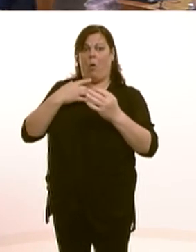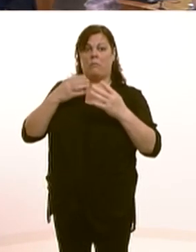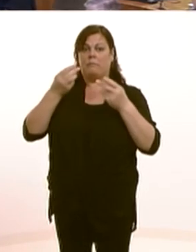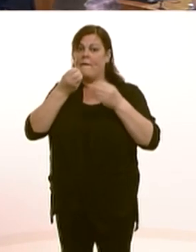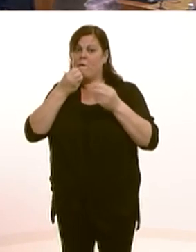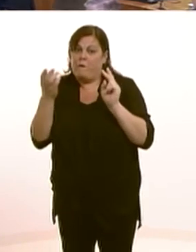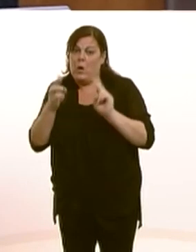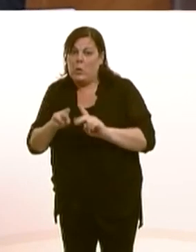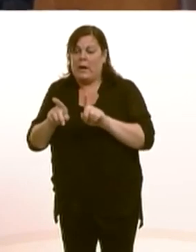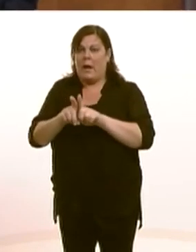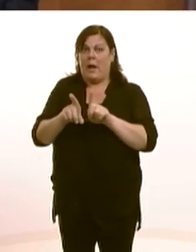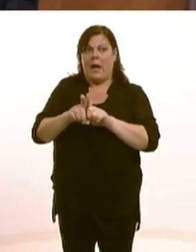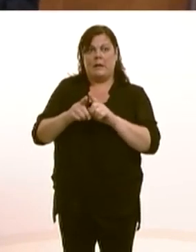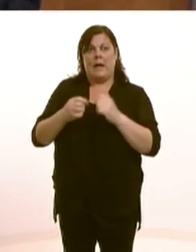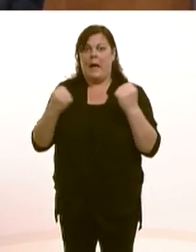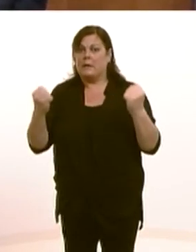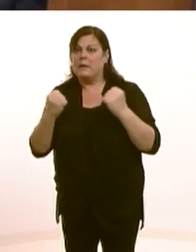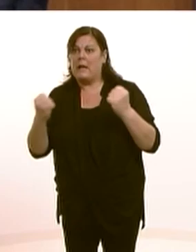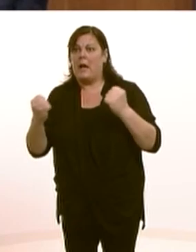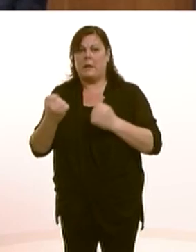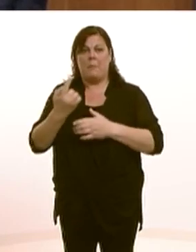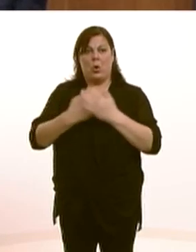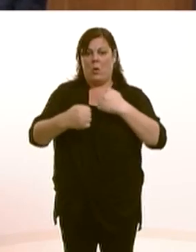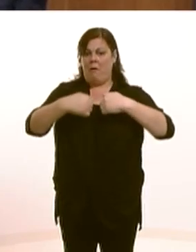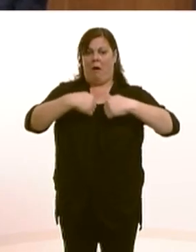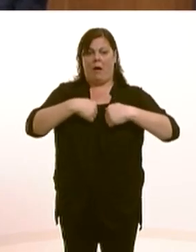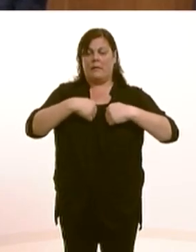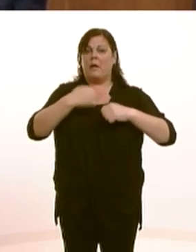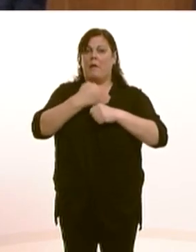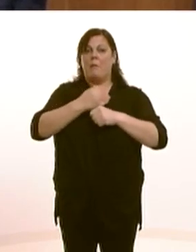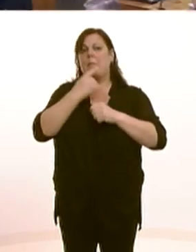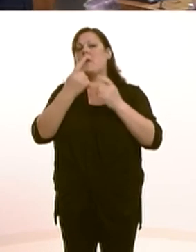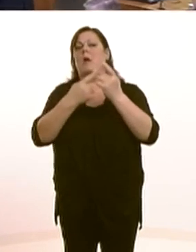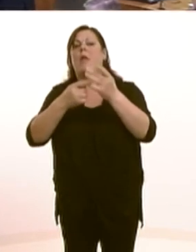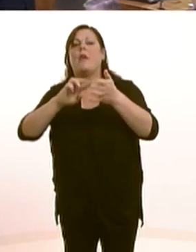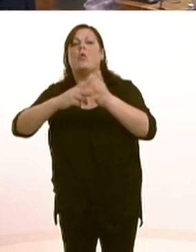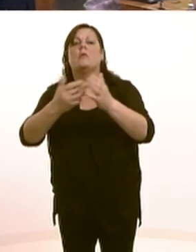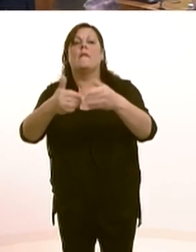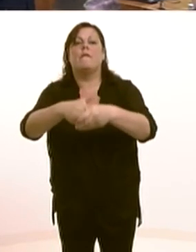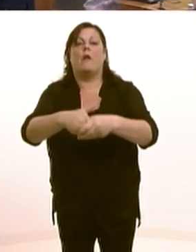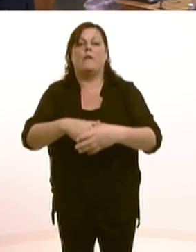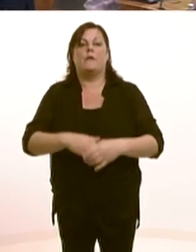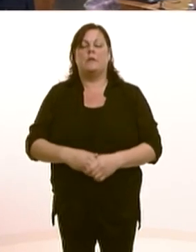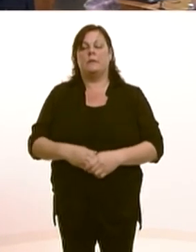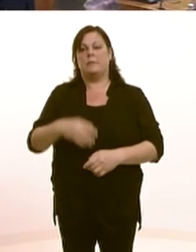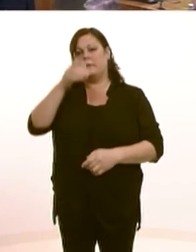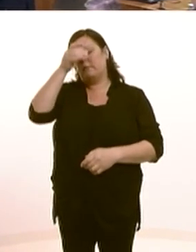It is something that we are tackling together with a wide range of organisations. Eluned Morgan: Diolch.